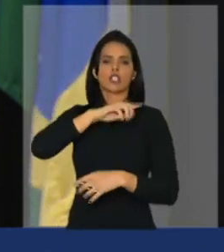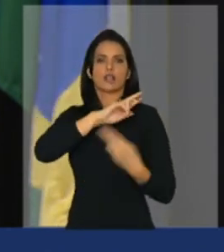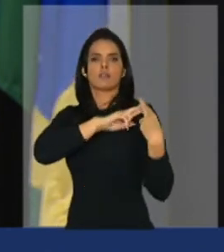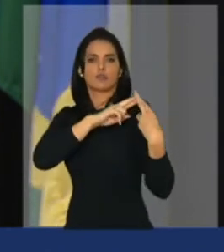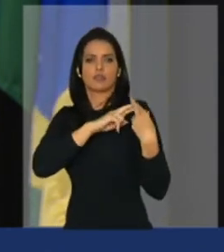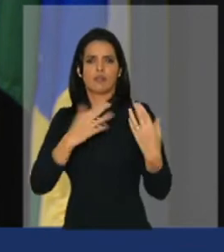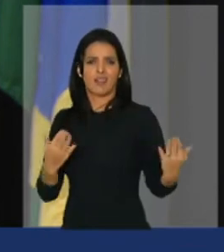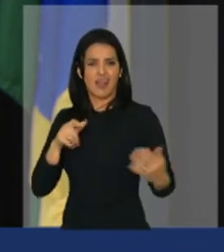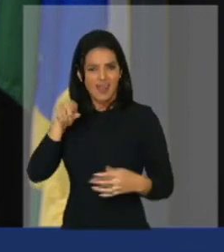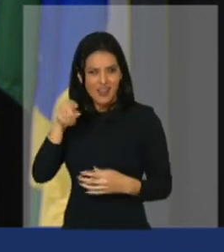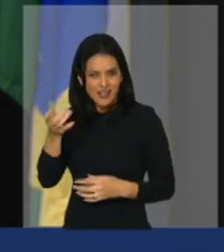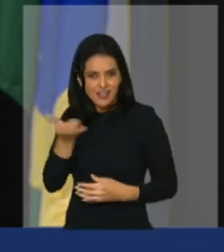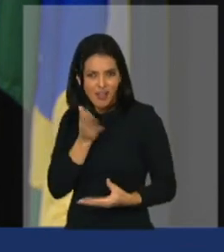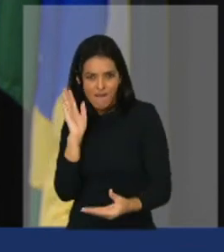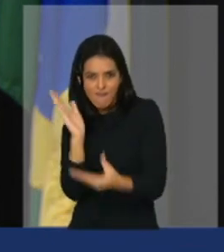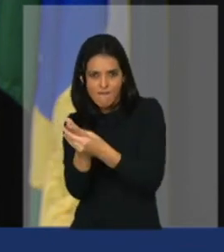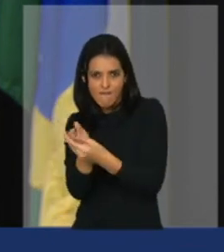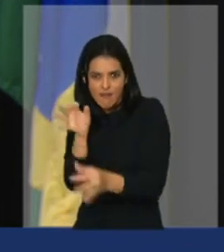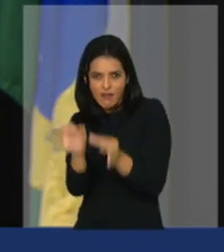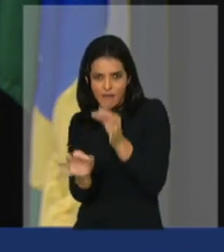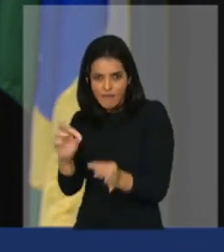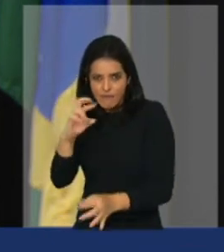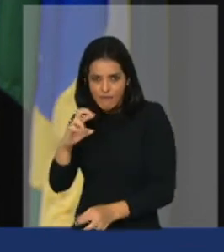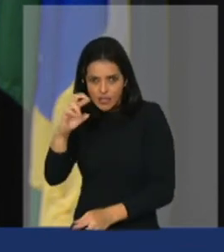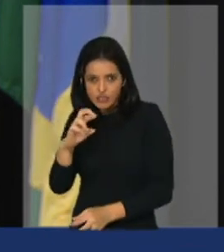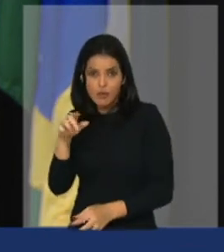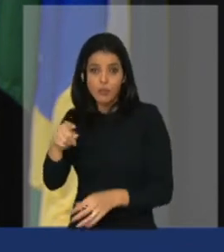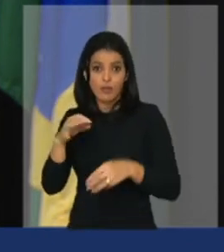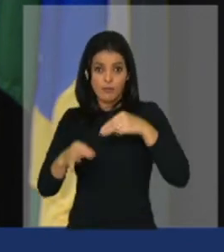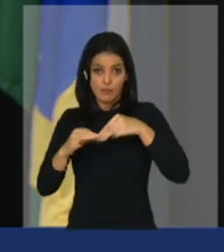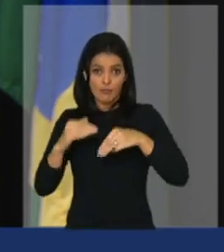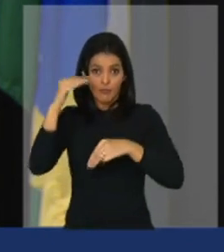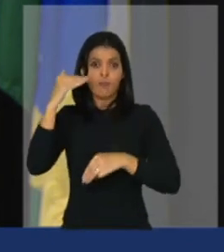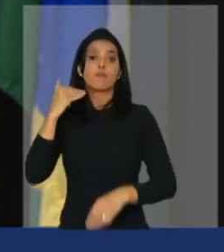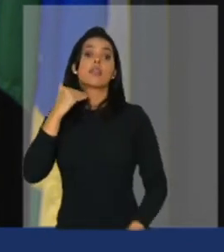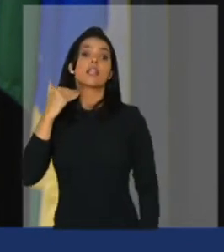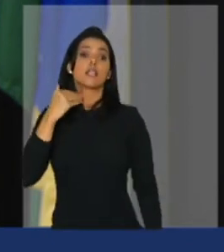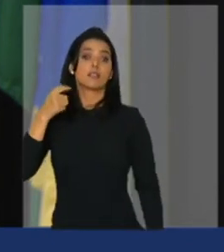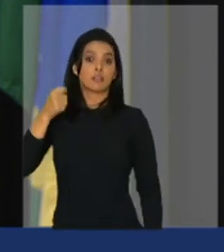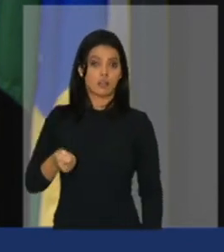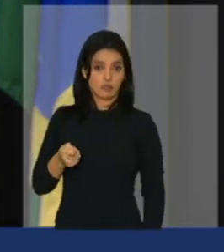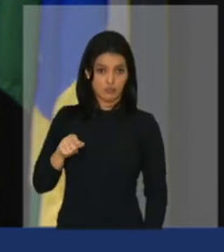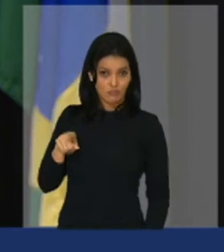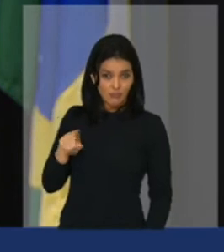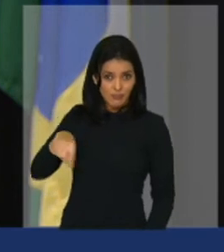[INTERMITÊNCIA DE ÁUDIO]. [CAMPAINHA]. [DEPUTADO]: PARA CONCLUIR, PRESIDENTE, PORQUE ISSO NÃO É PAPEL DO JUDICIÁ RIO, FERINDO NOSSO SISTEMA